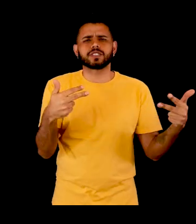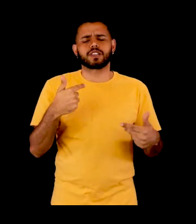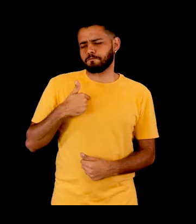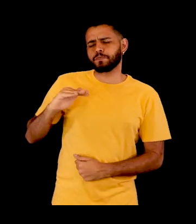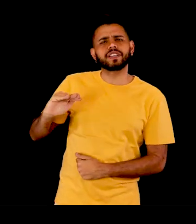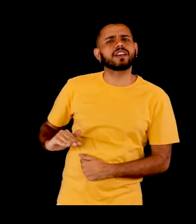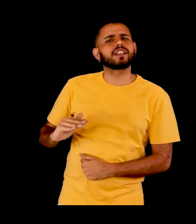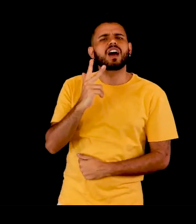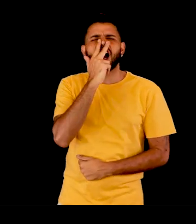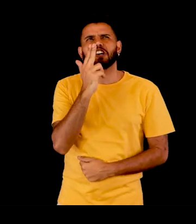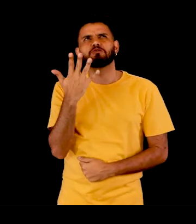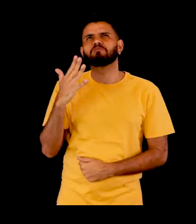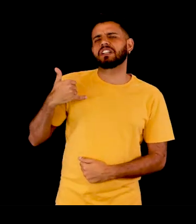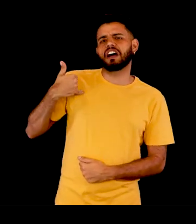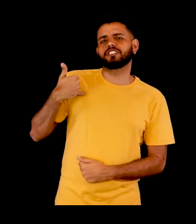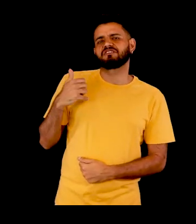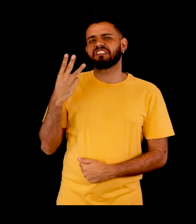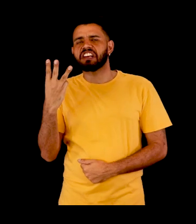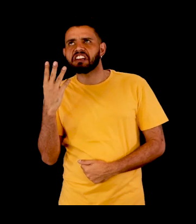Eu era pequenininha, devia ter 3 ou 4 anos.